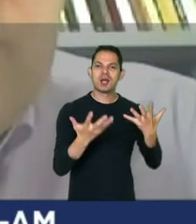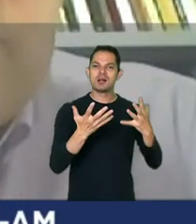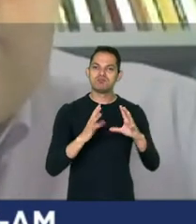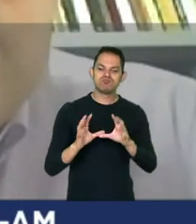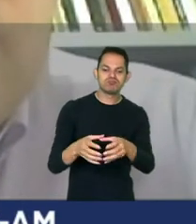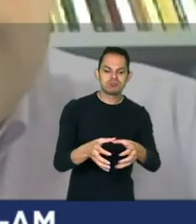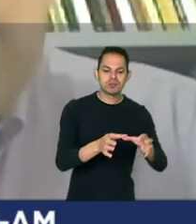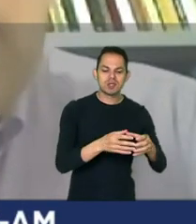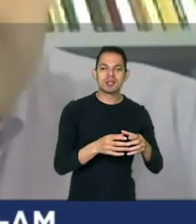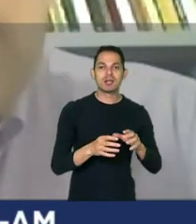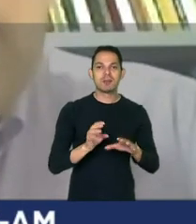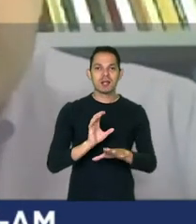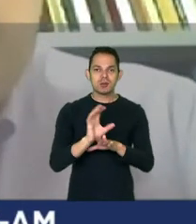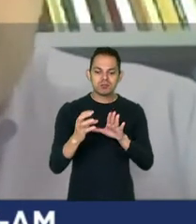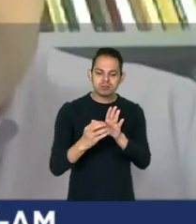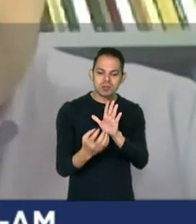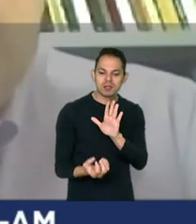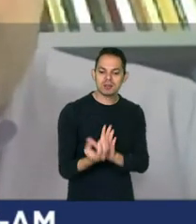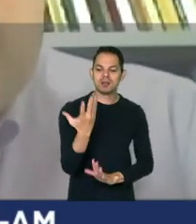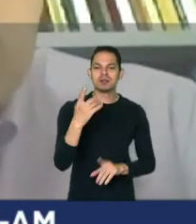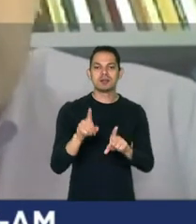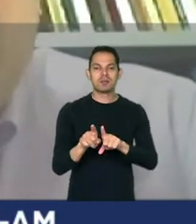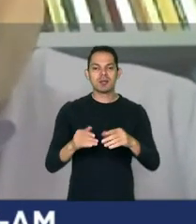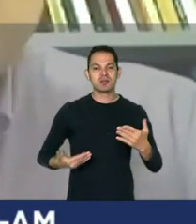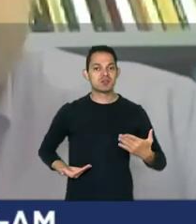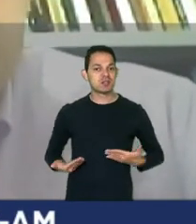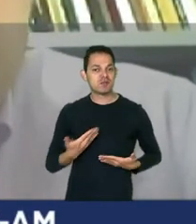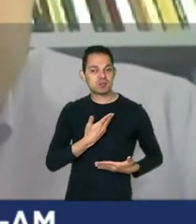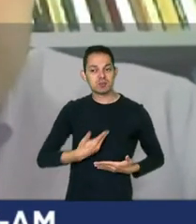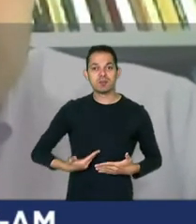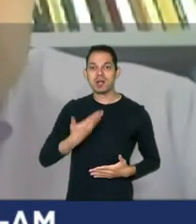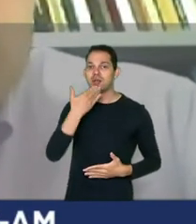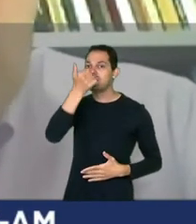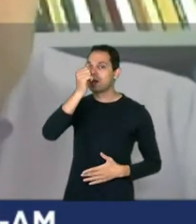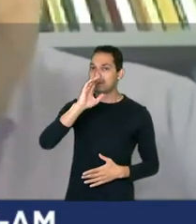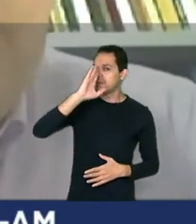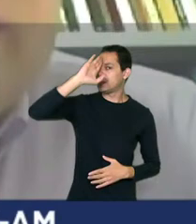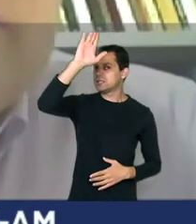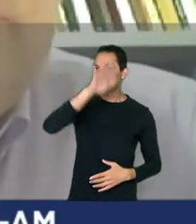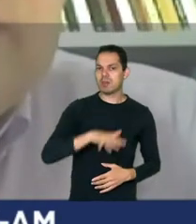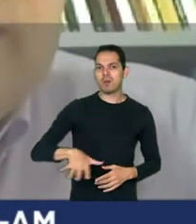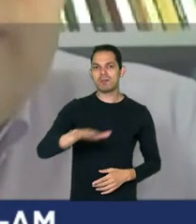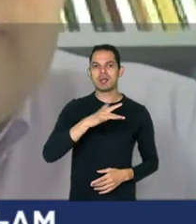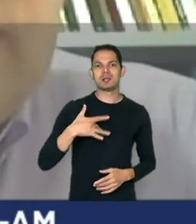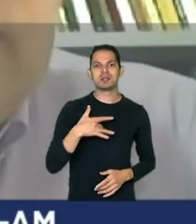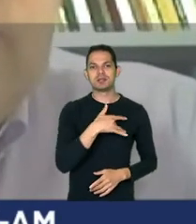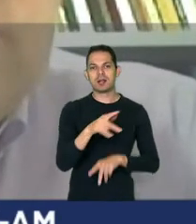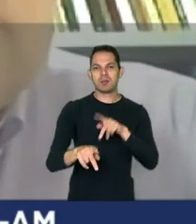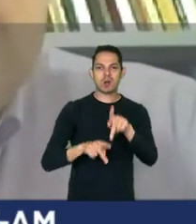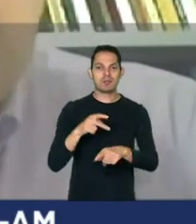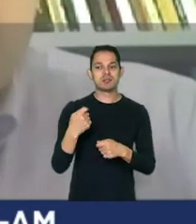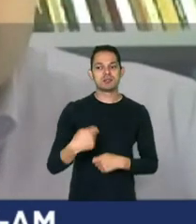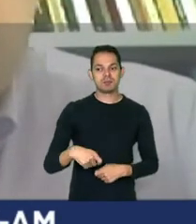RIO, FORTALECER AS VÁRIAS CATEGORIAS, OS CONCURSOS PÚ BLICOS, MELHORAR O SERVIÇO PÚBLICO, PARTICULAR NA SAÚDE